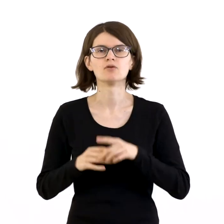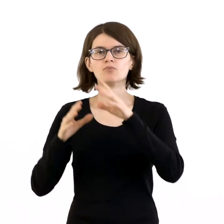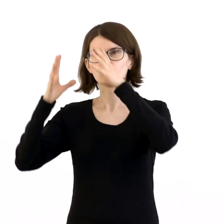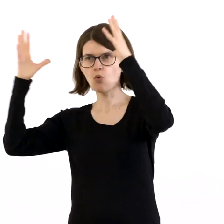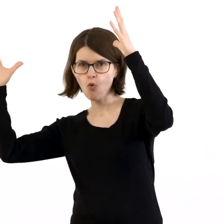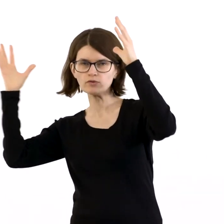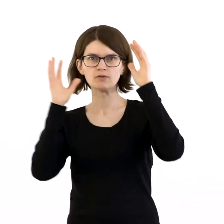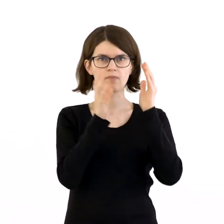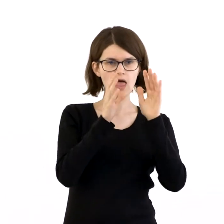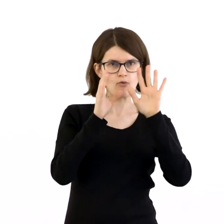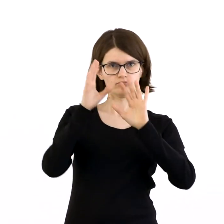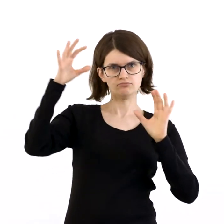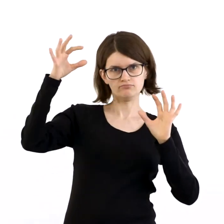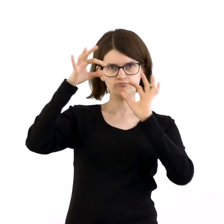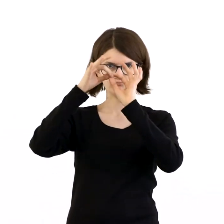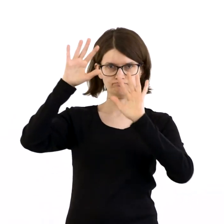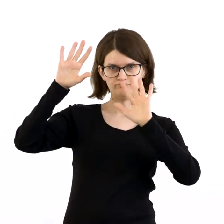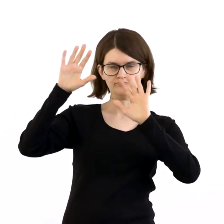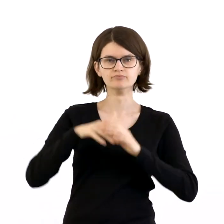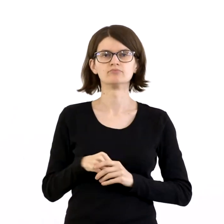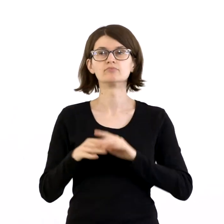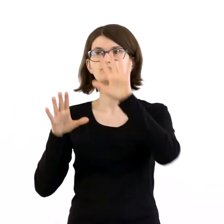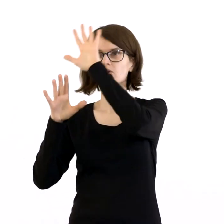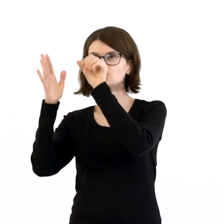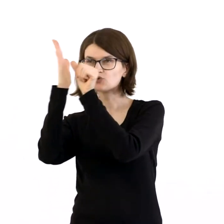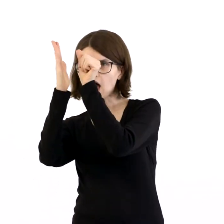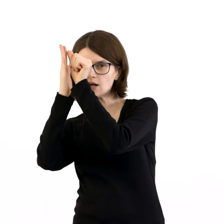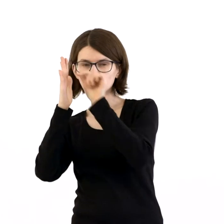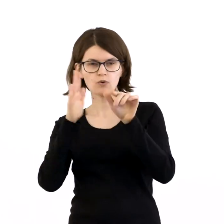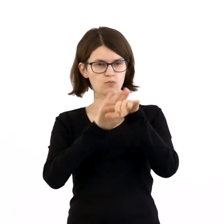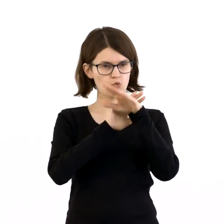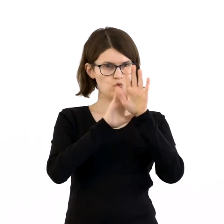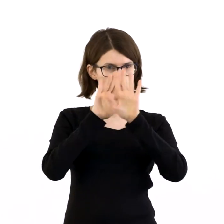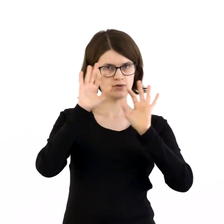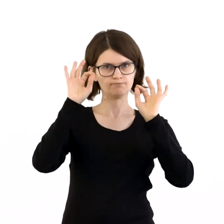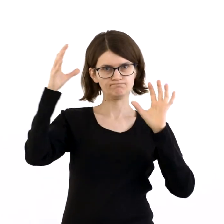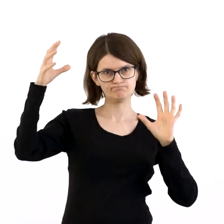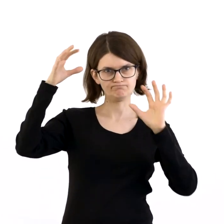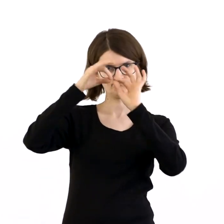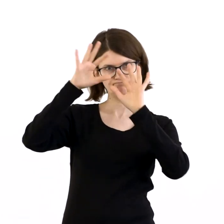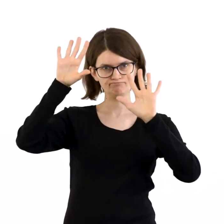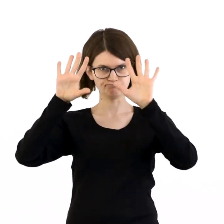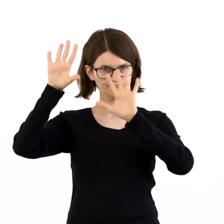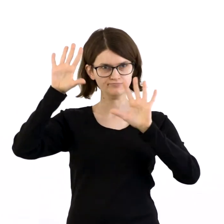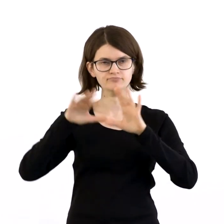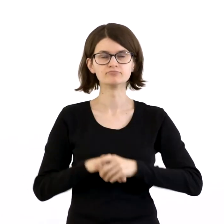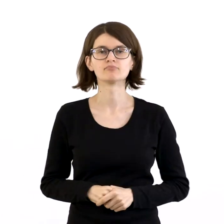dużych form z drobnymi, pustych przestrzeni z płaszczyznami wypełnionych rzeźbą.